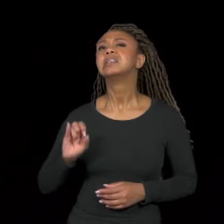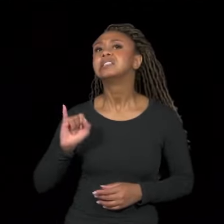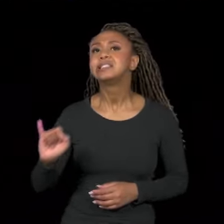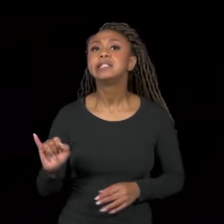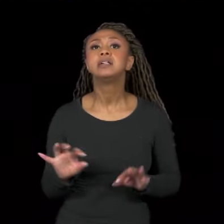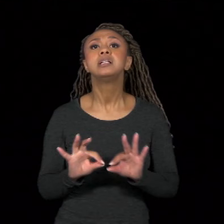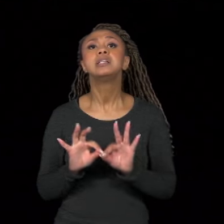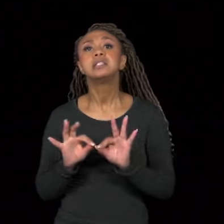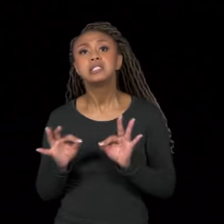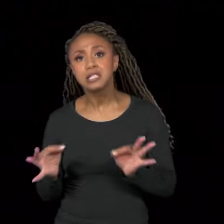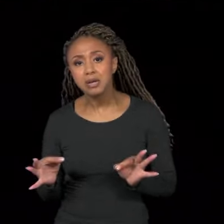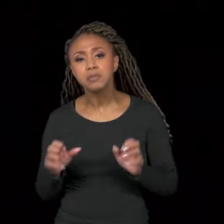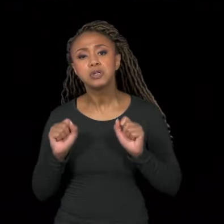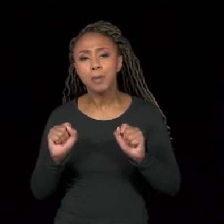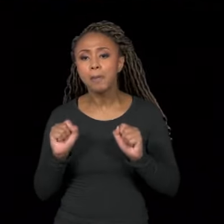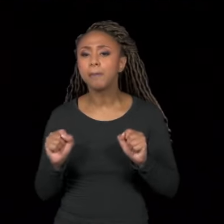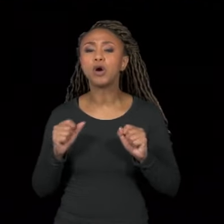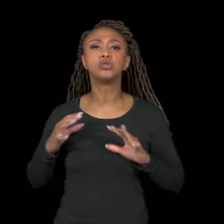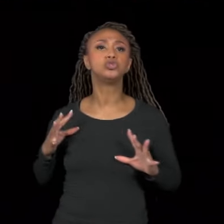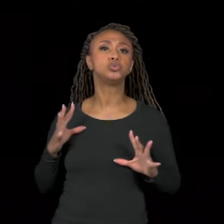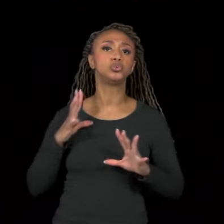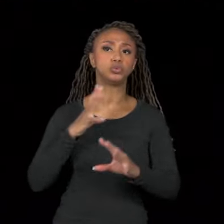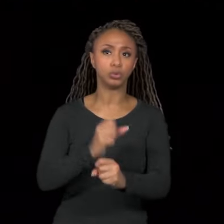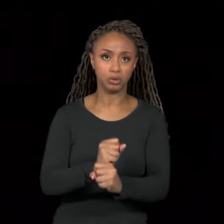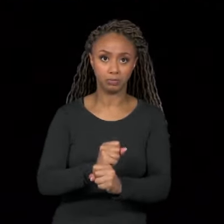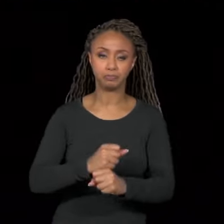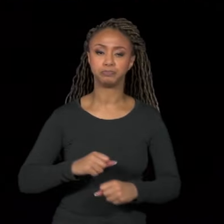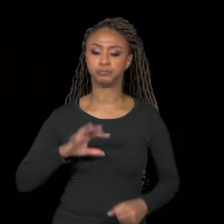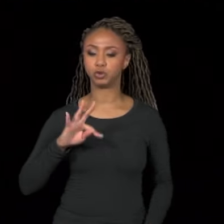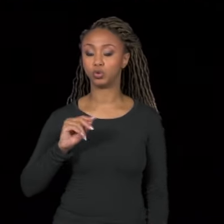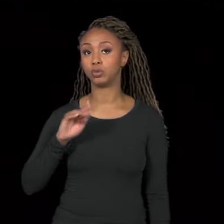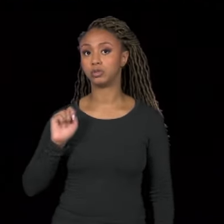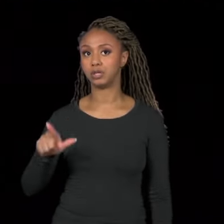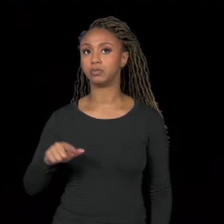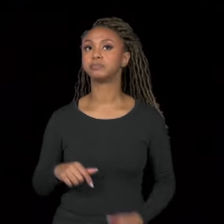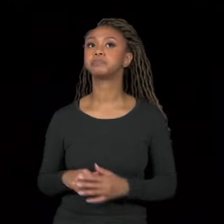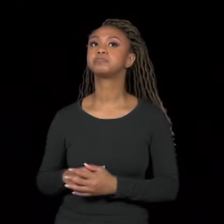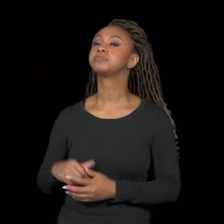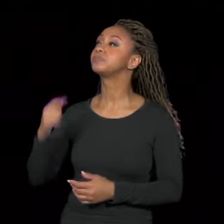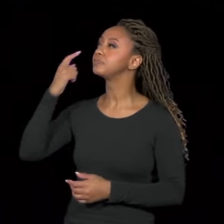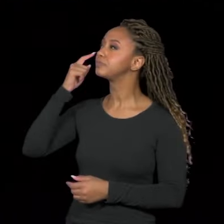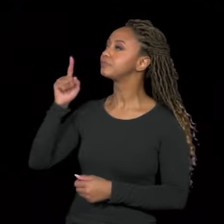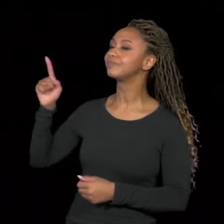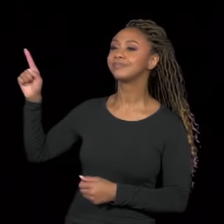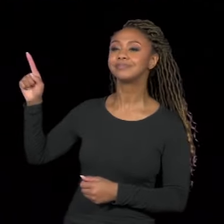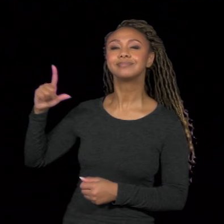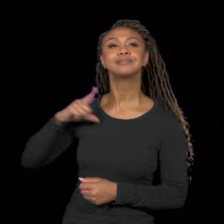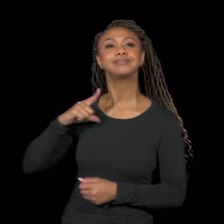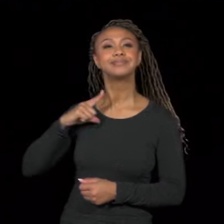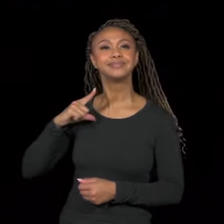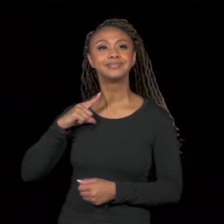DIAGRAMA ENTIDADE-RELACIONAMENTO, A RESTRIÇÃO DE PARTICIPAÇÃO. ENTÃO EU TENHO AQUI, Ó, UMA LINHA DUPLA APARECENDO AQUI ENTRE FUNCIONÁRIO E O